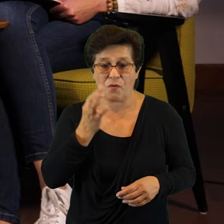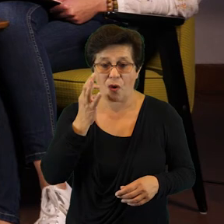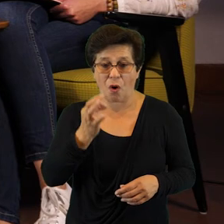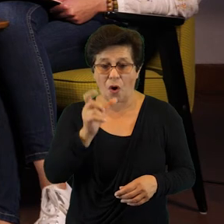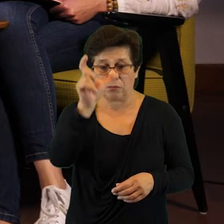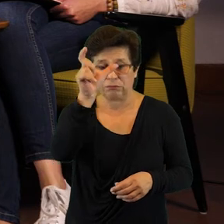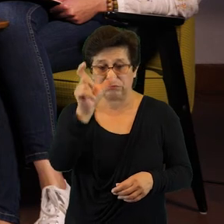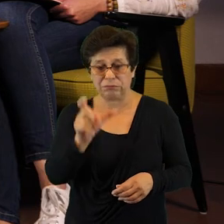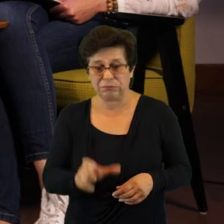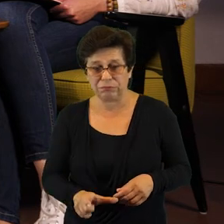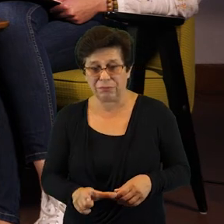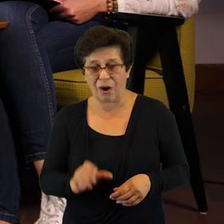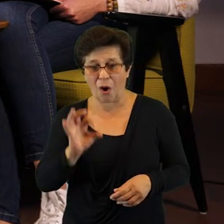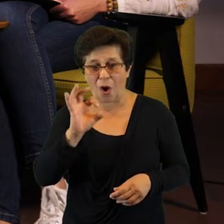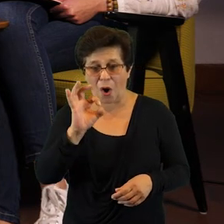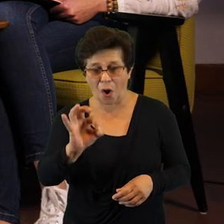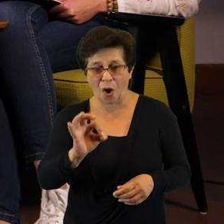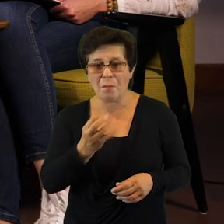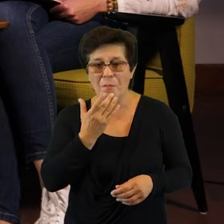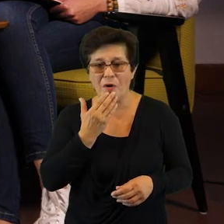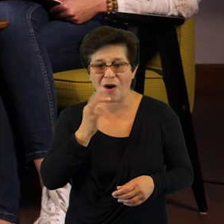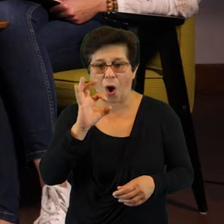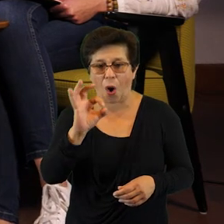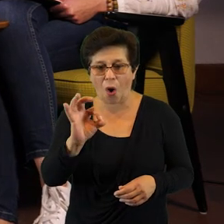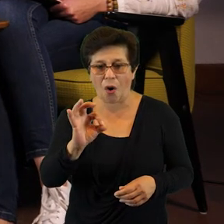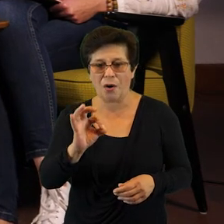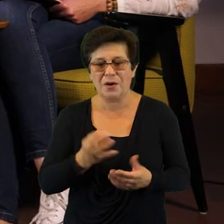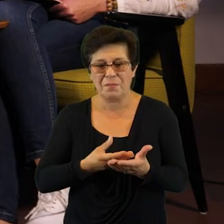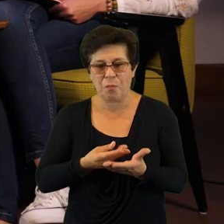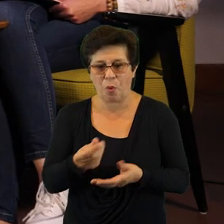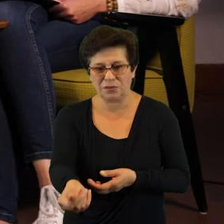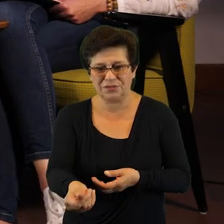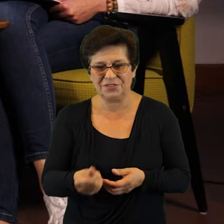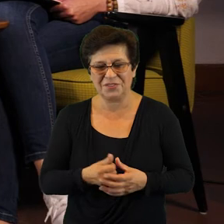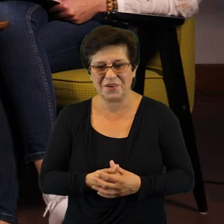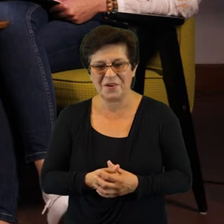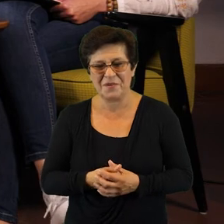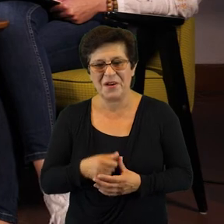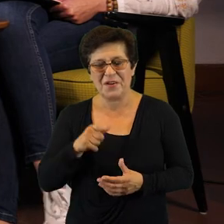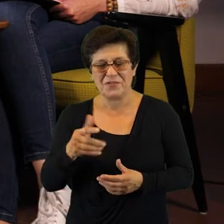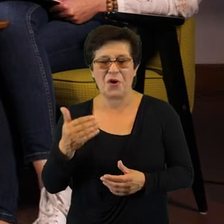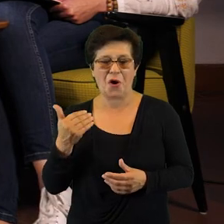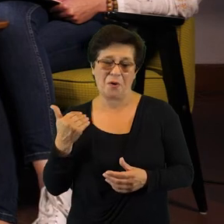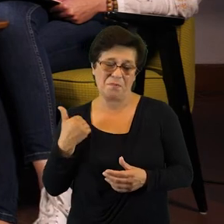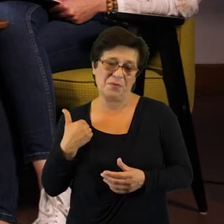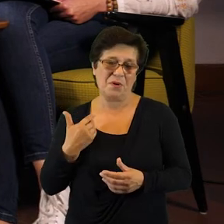Mowa o płać. - Teraz jest tylko mowa i płać, tak. Więc to był "atrakcjon", a teraz chciałbym,